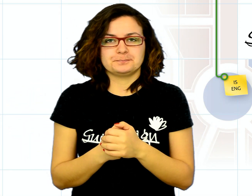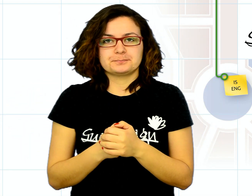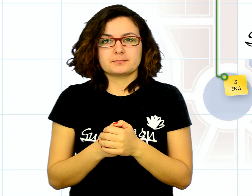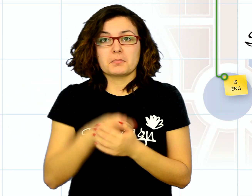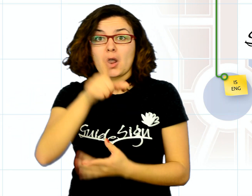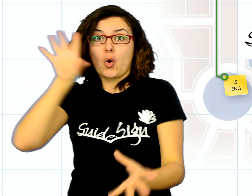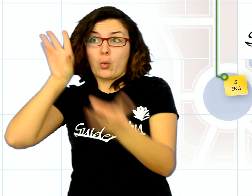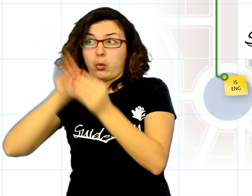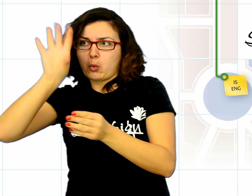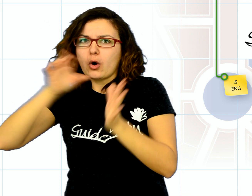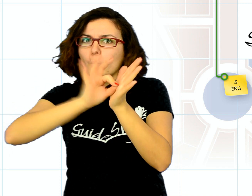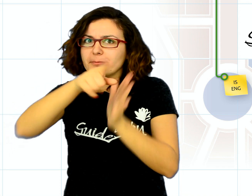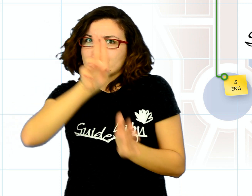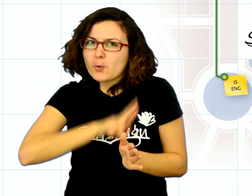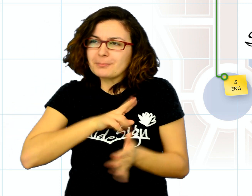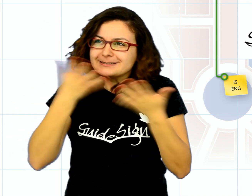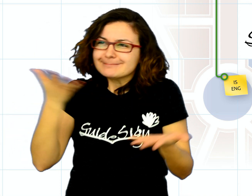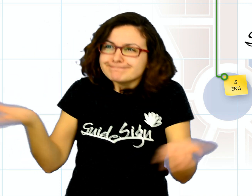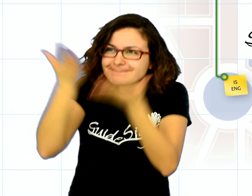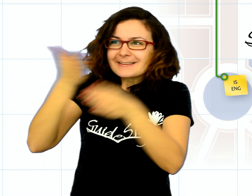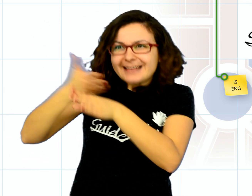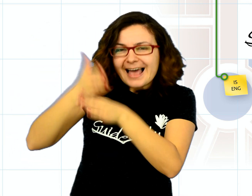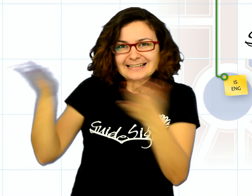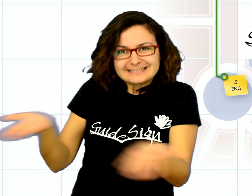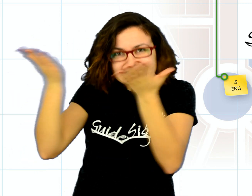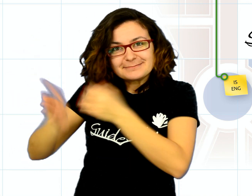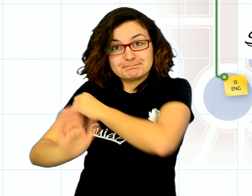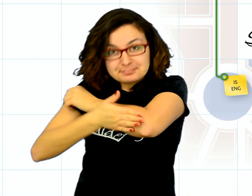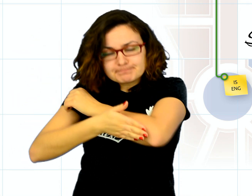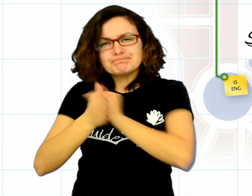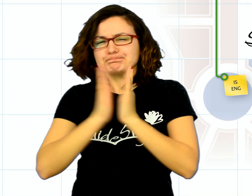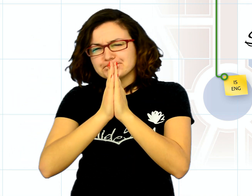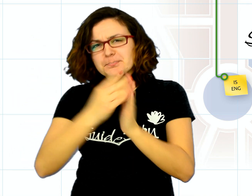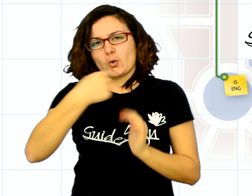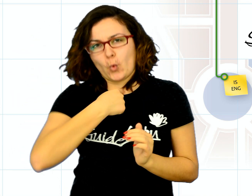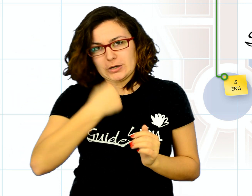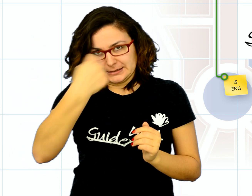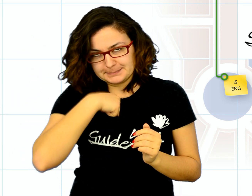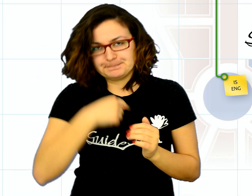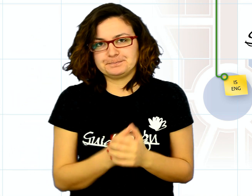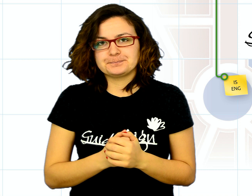Jeśli wiesz kim jesteśmy, podoba Ci się to co robimy, chcesz nas wesprzeć - zagłosuj na nas.